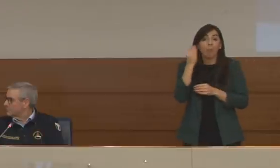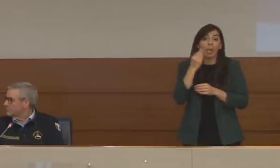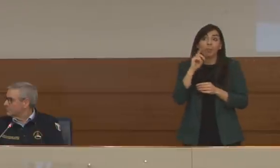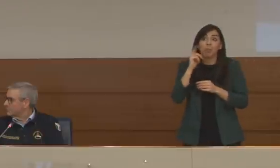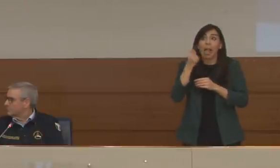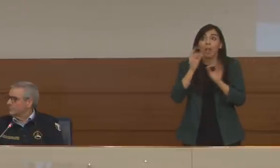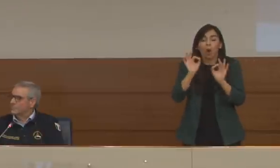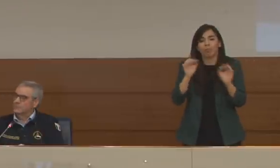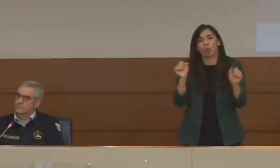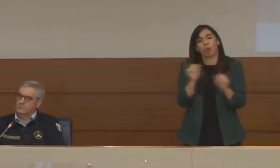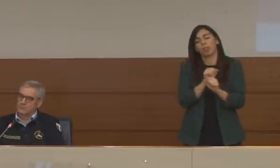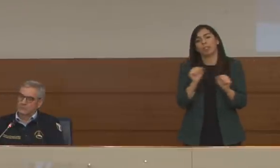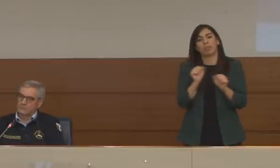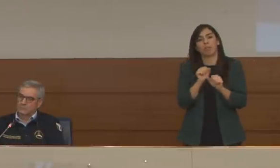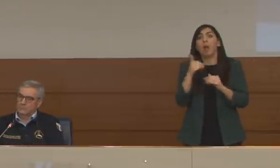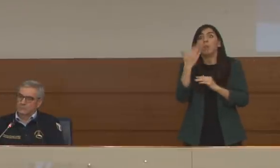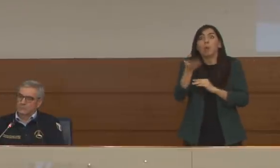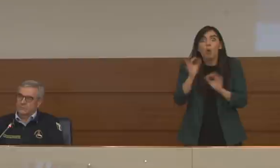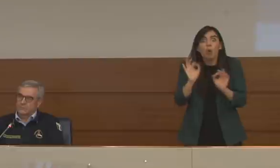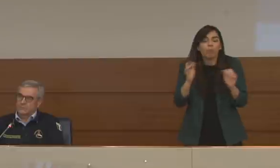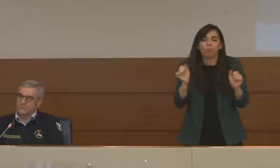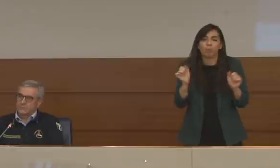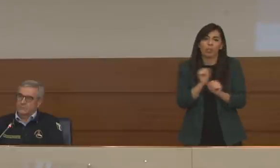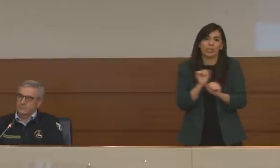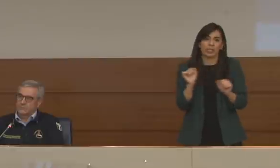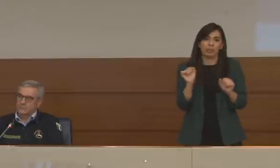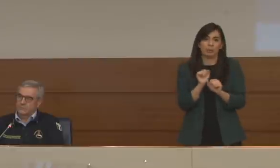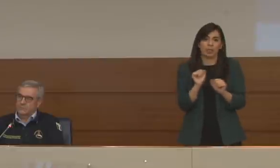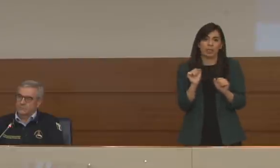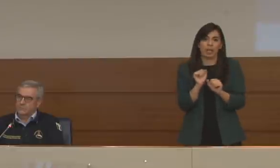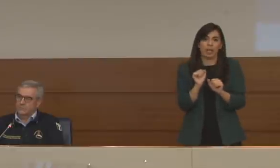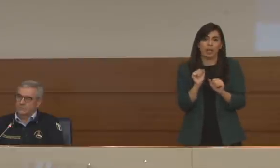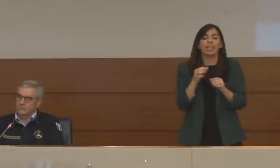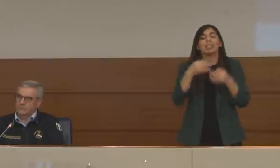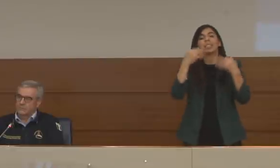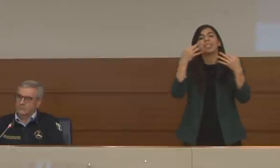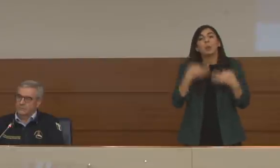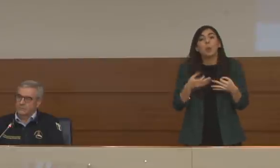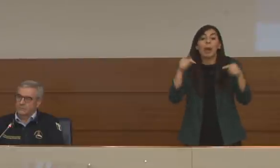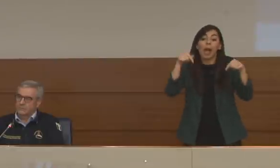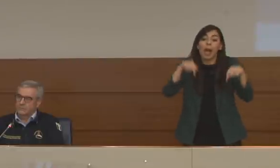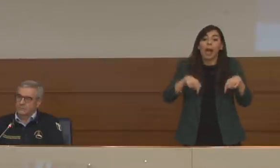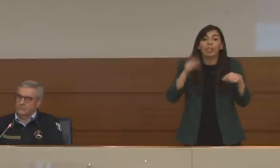Certamente imparare dal passato e imparare da quello che è